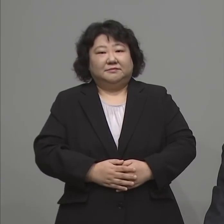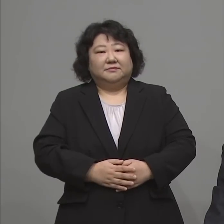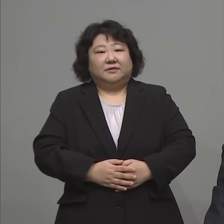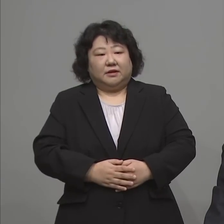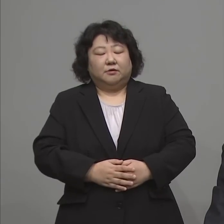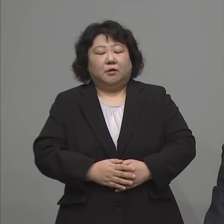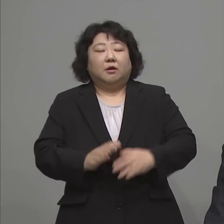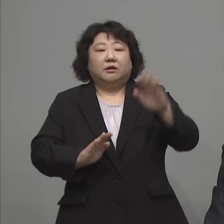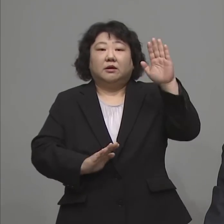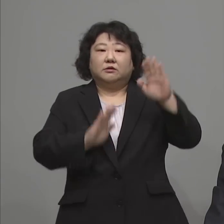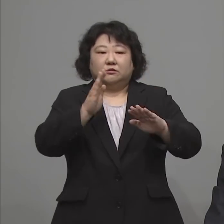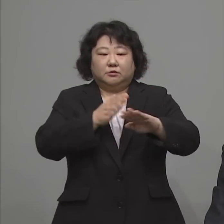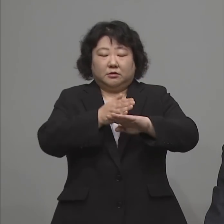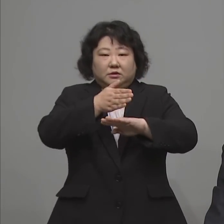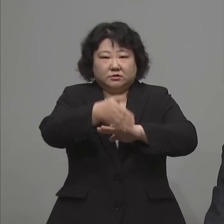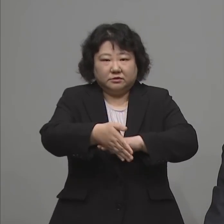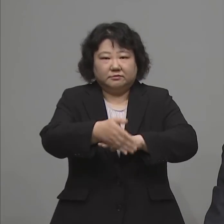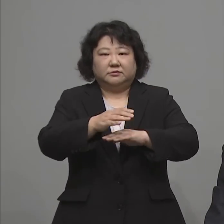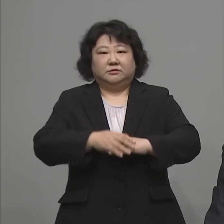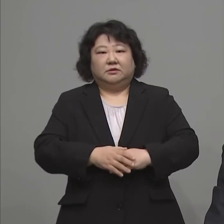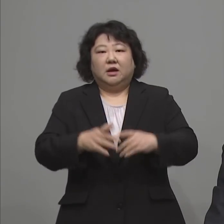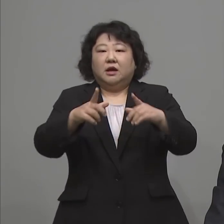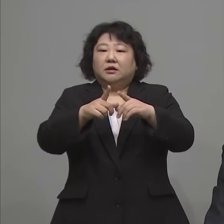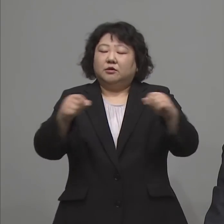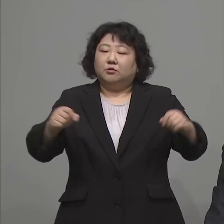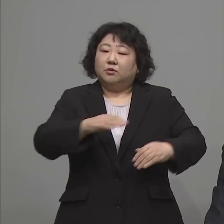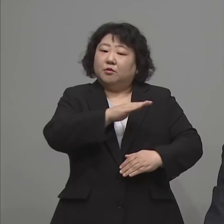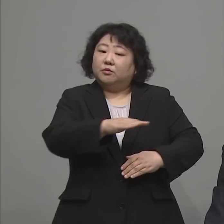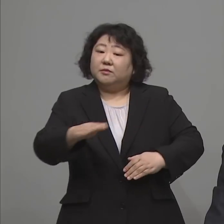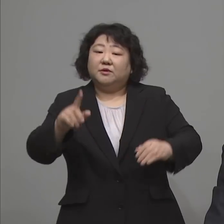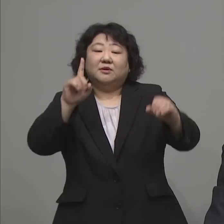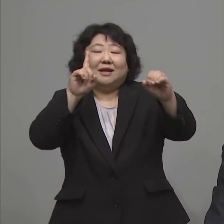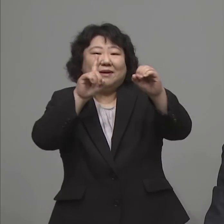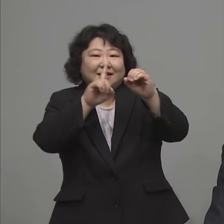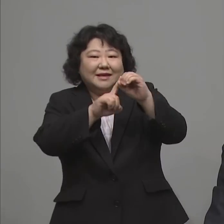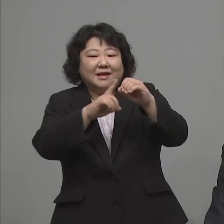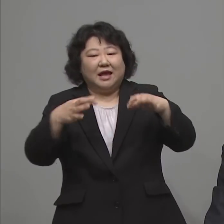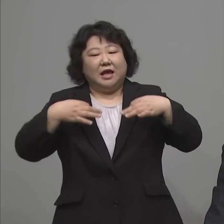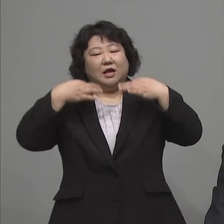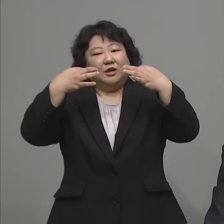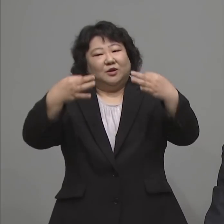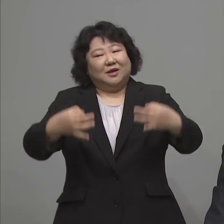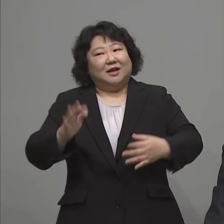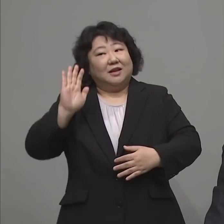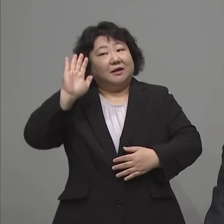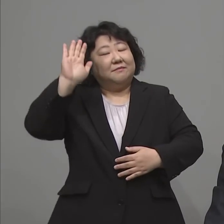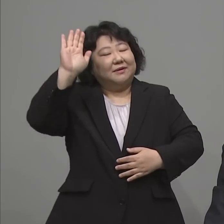この現状を打破し 日本の子供たちのために 豊かな未来を描くには